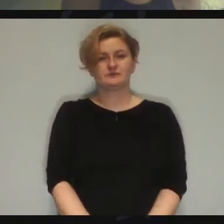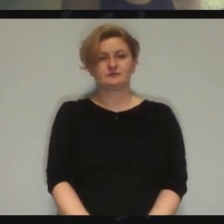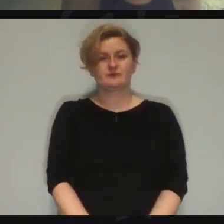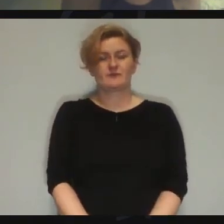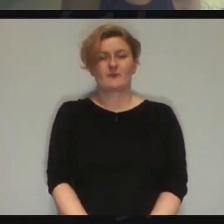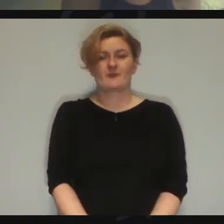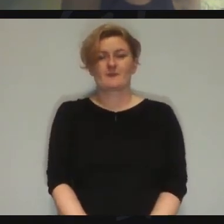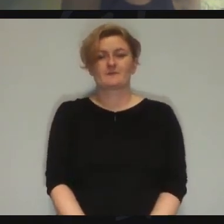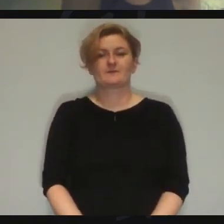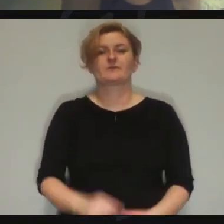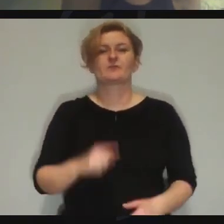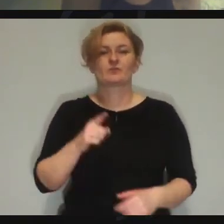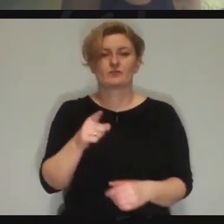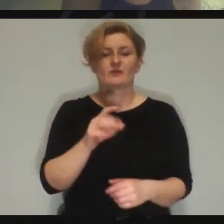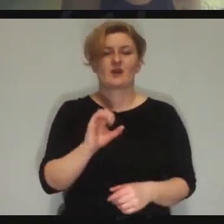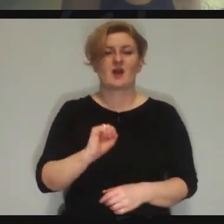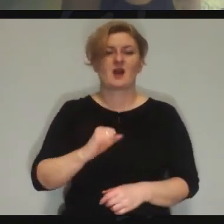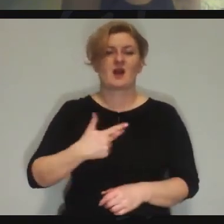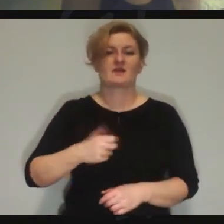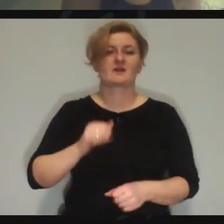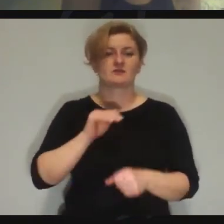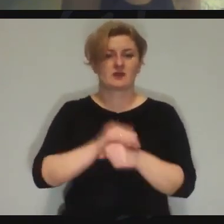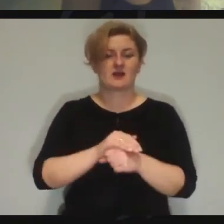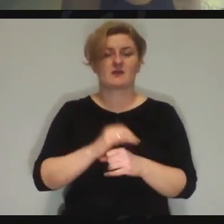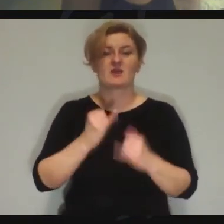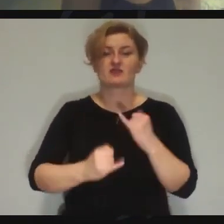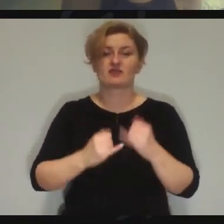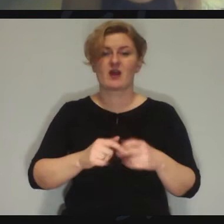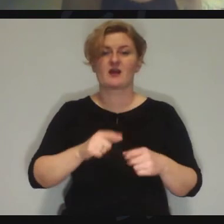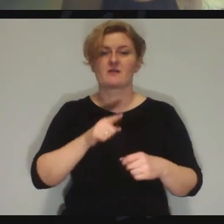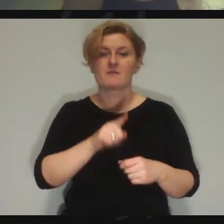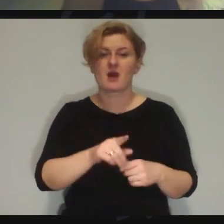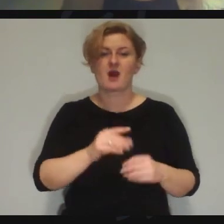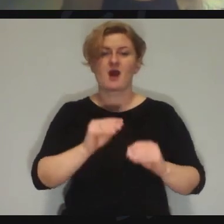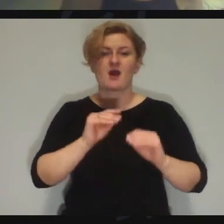Dominika: Zgadzam się z tobą, Aniu.